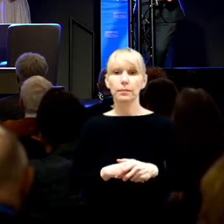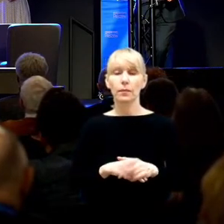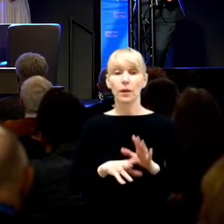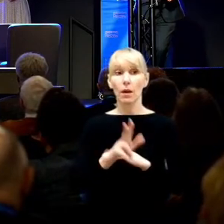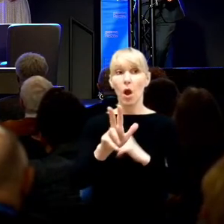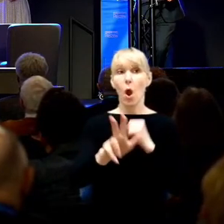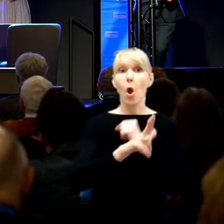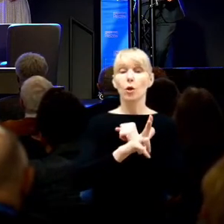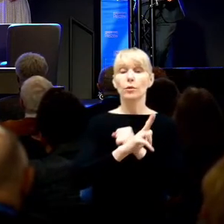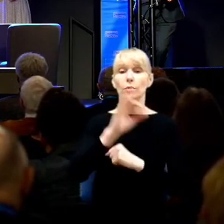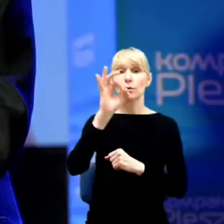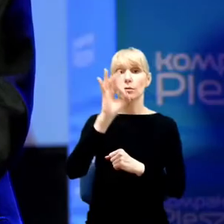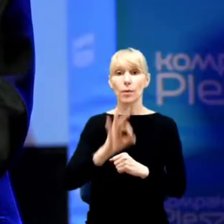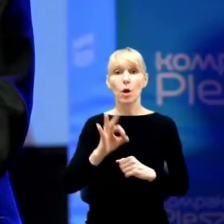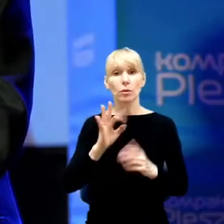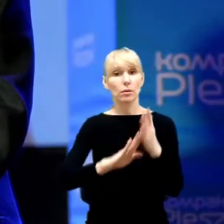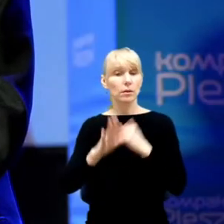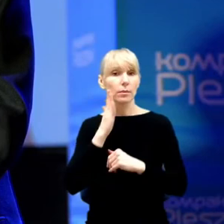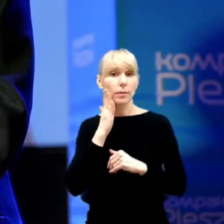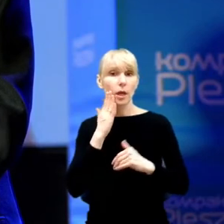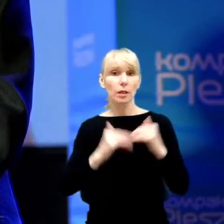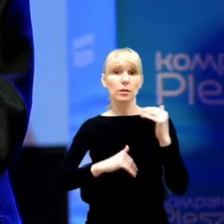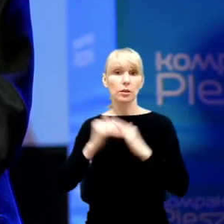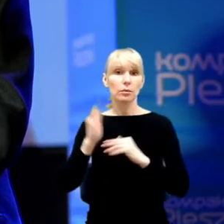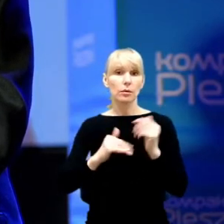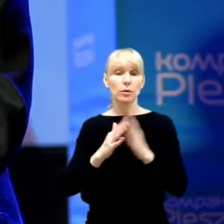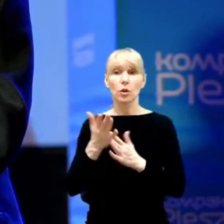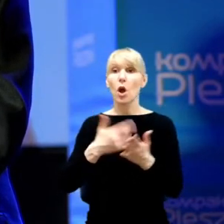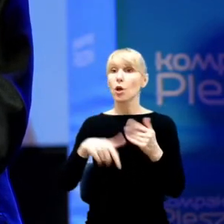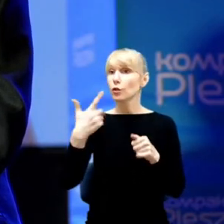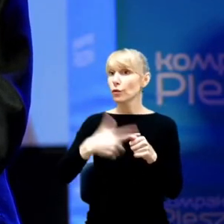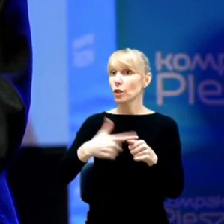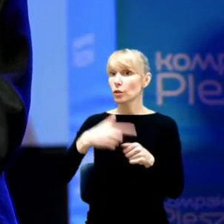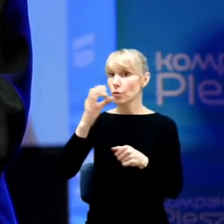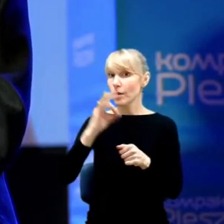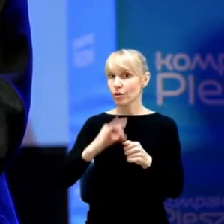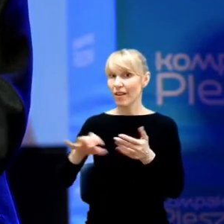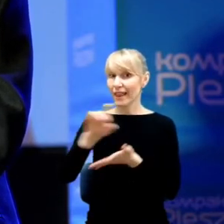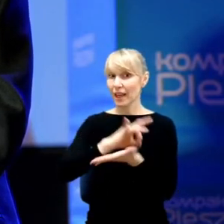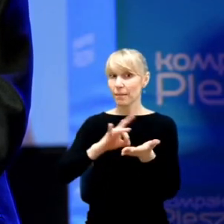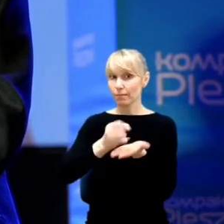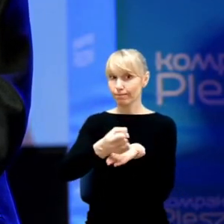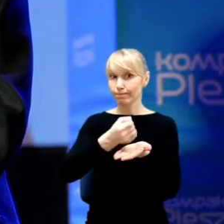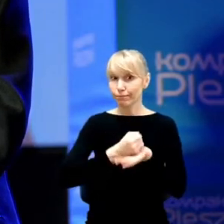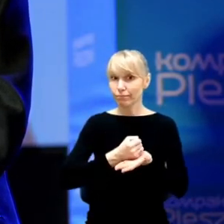budowanych jest w 20% gmin. Także jest bardzo duża koncentracja całego ruchu